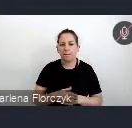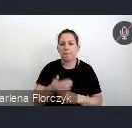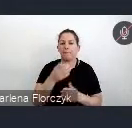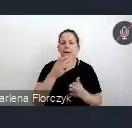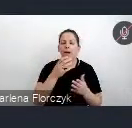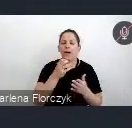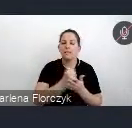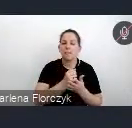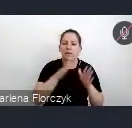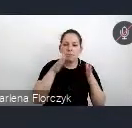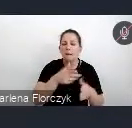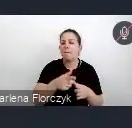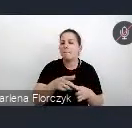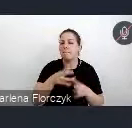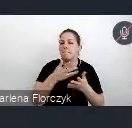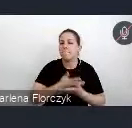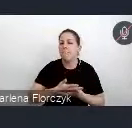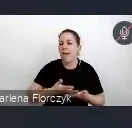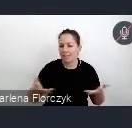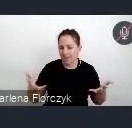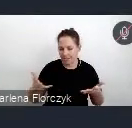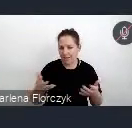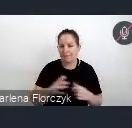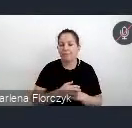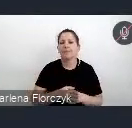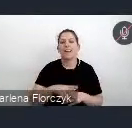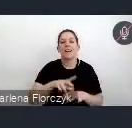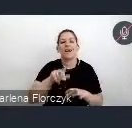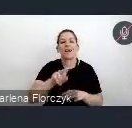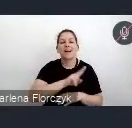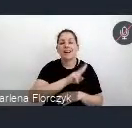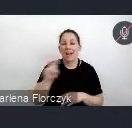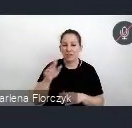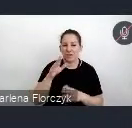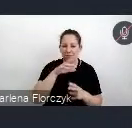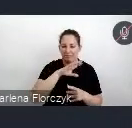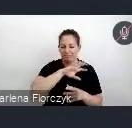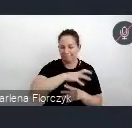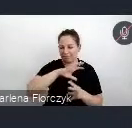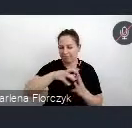Ale tak jak wybrzmiewało tutaj wielokrotnie, każdy z tych obszarów się przenika,